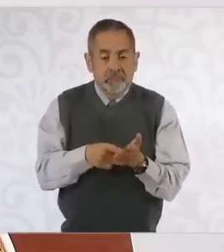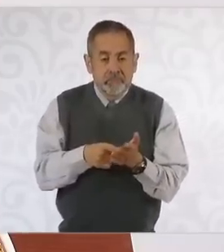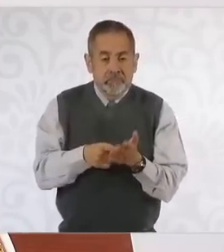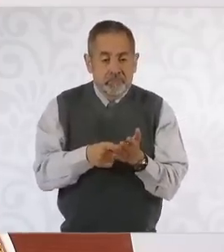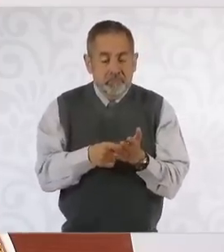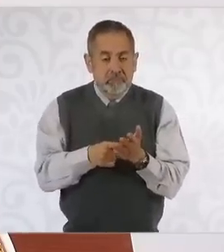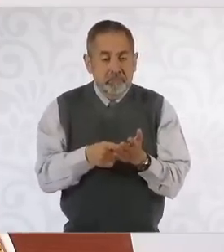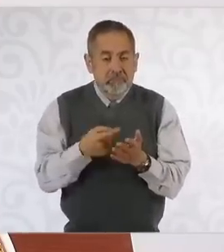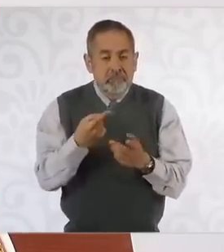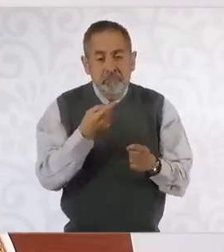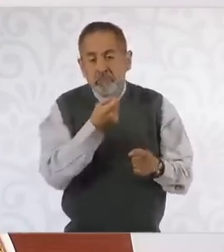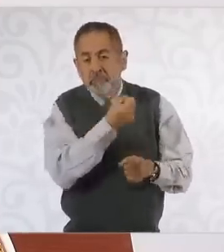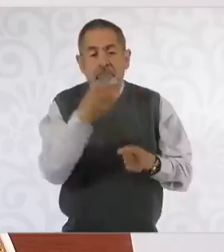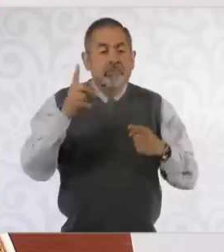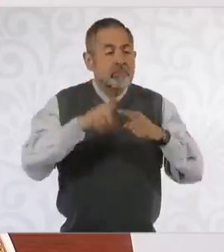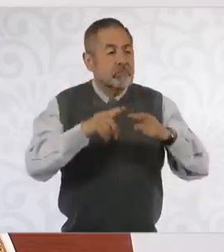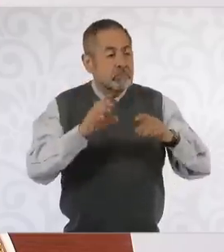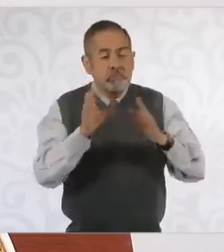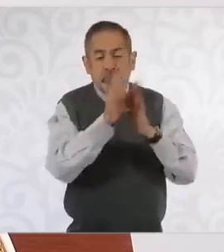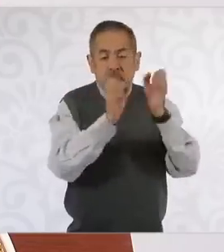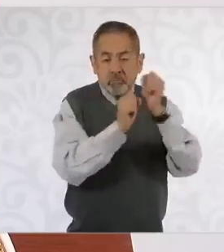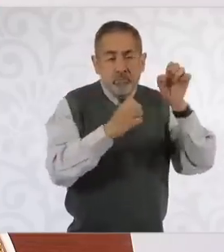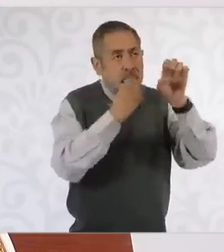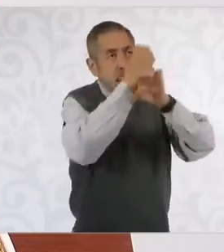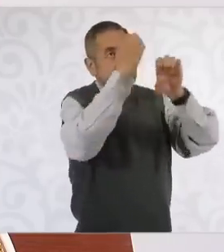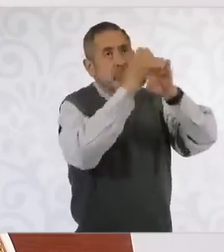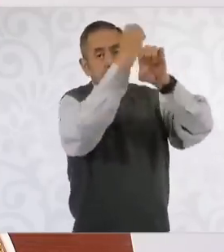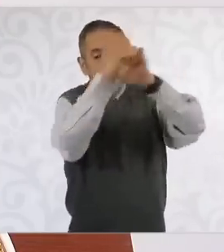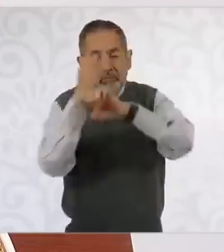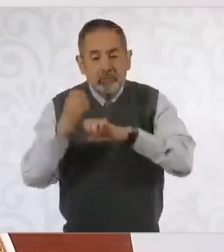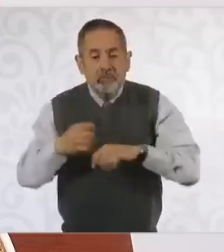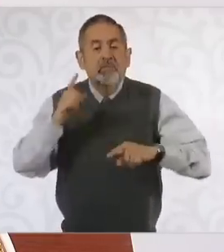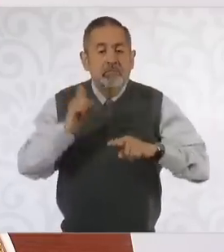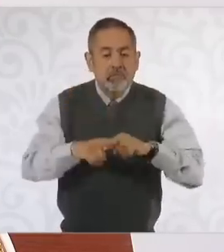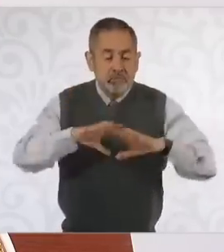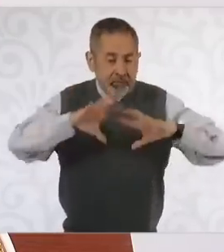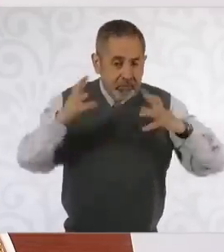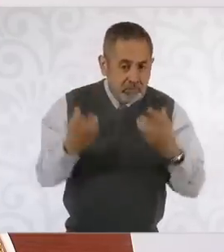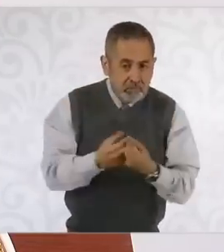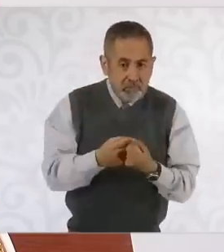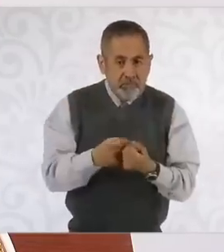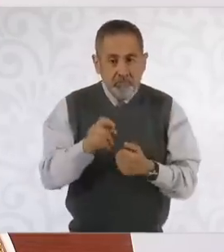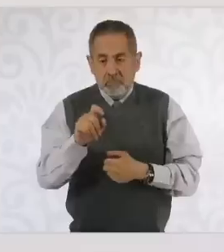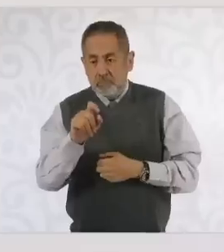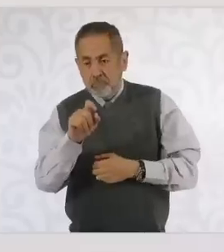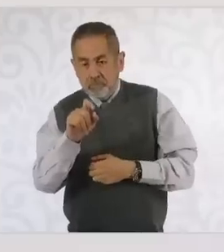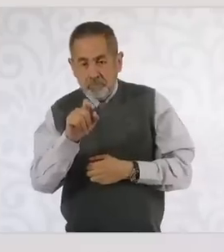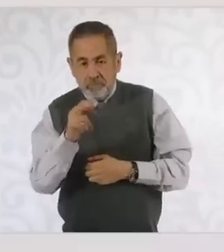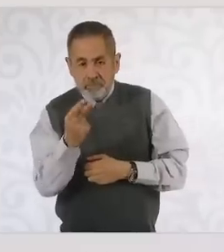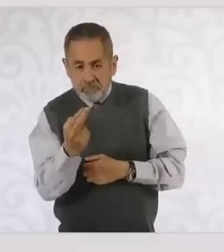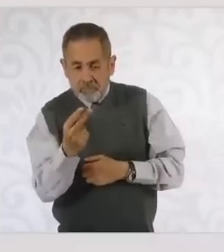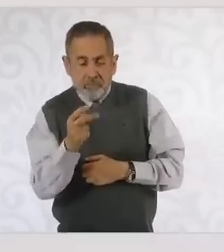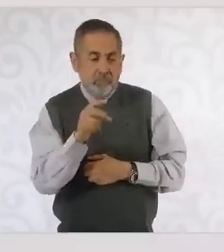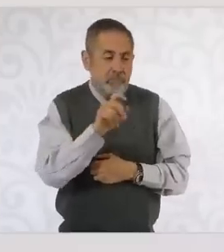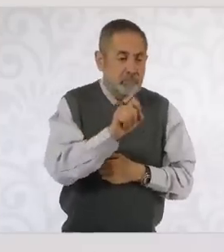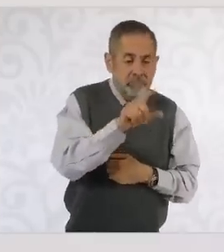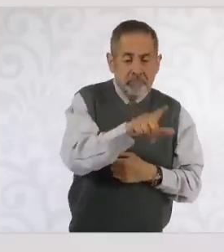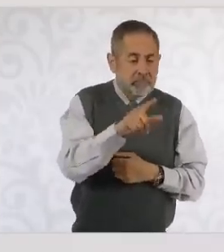las constituciones estatales si se eligen 25 y 27 o todos en el 27 así está establecido